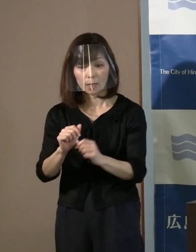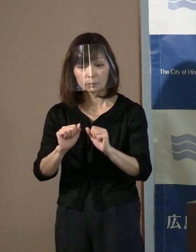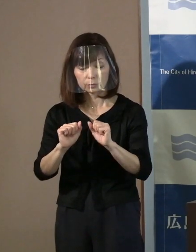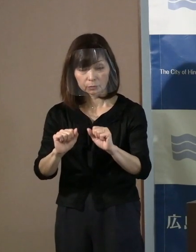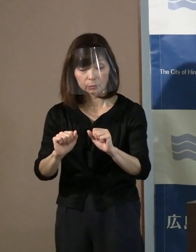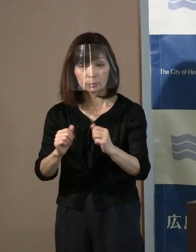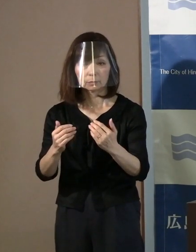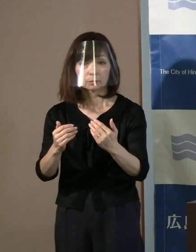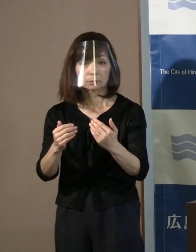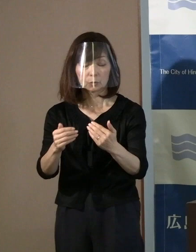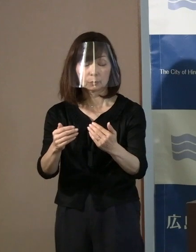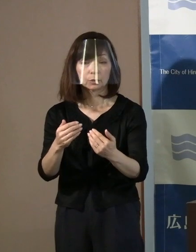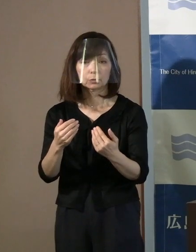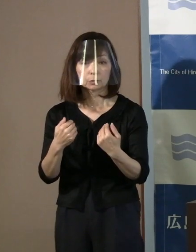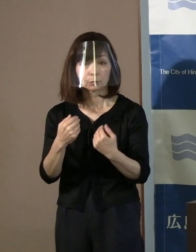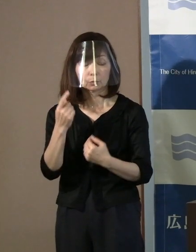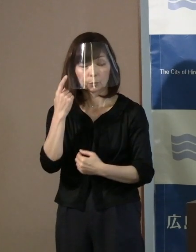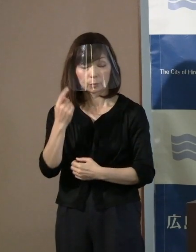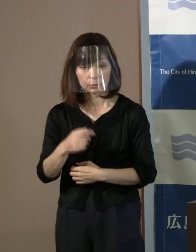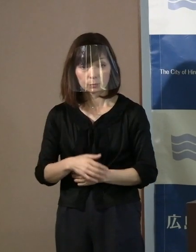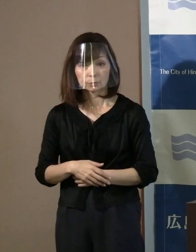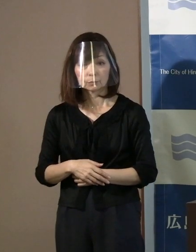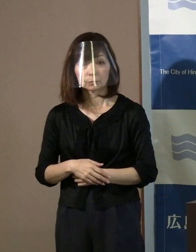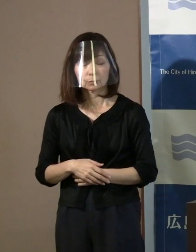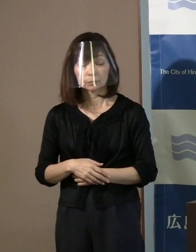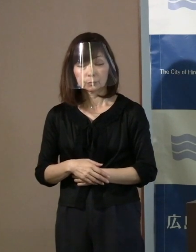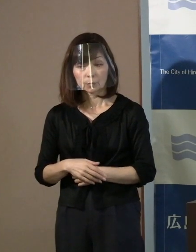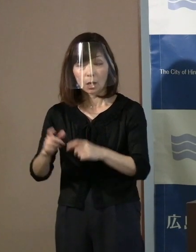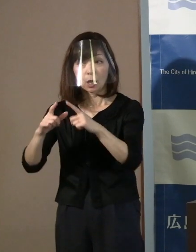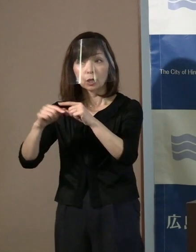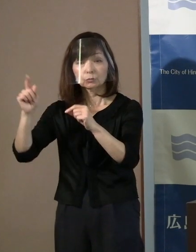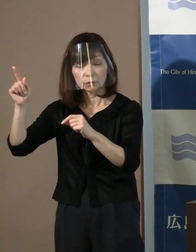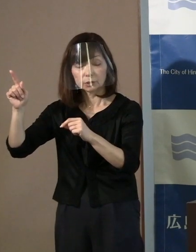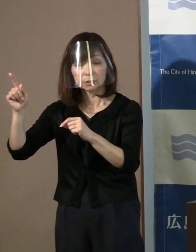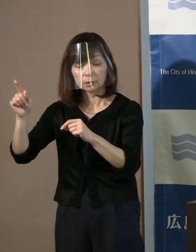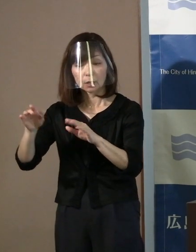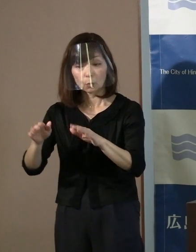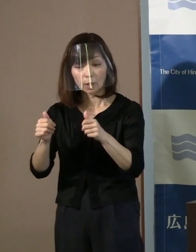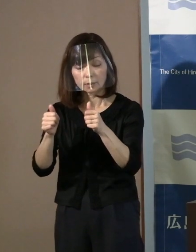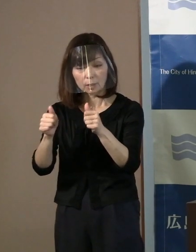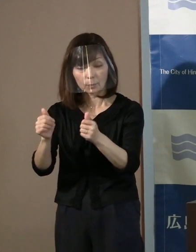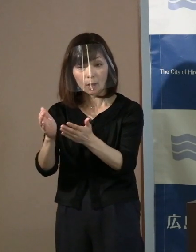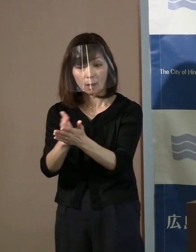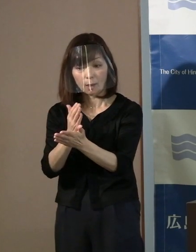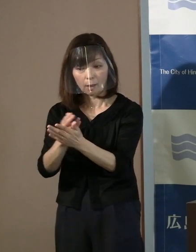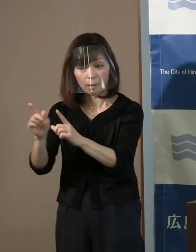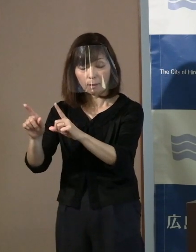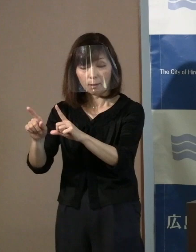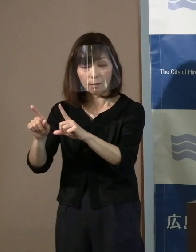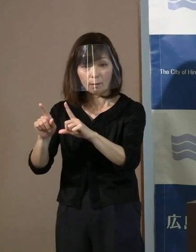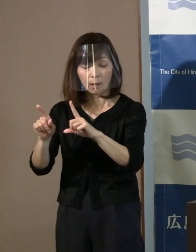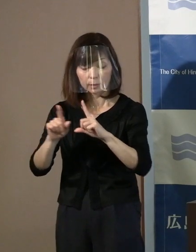そのためには､まだ国の方が 今度の判決の中で従前の判決との関係で